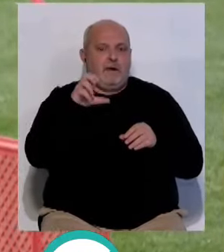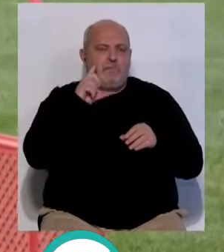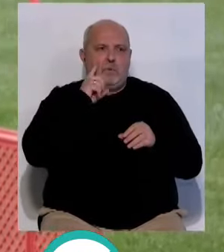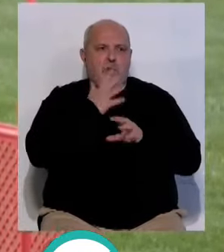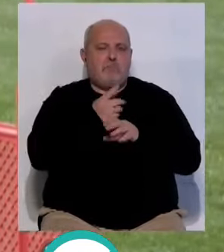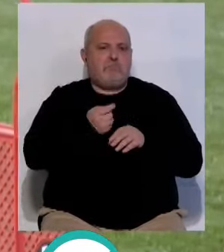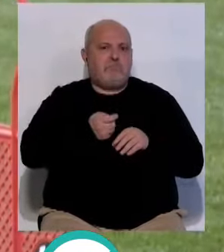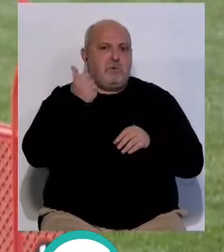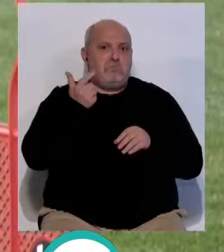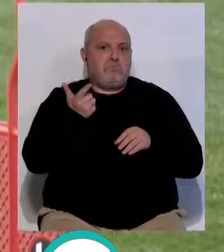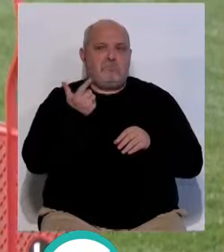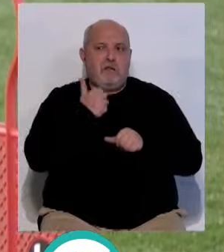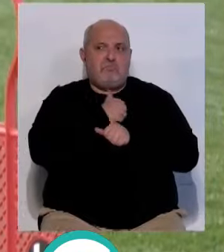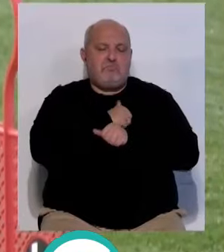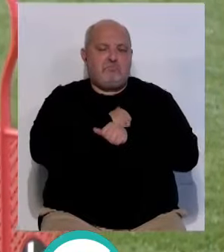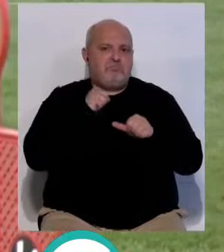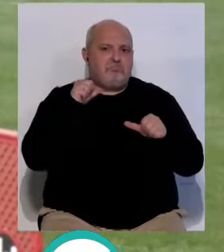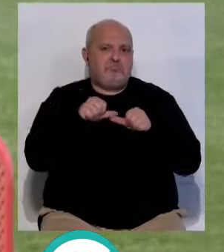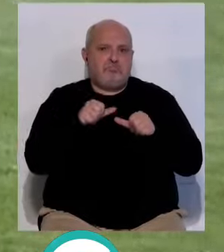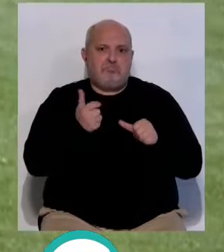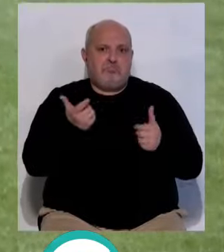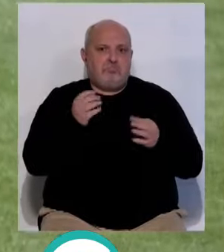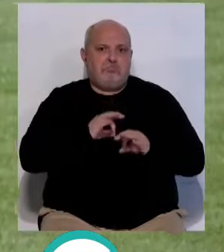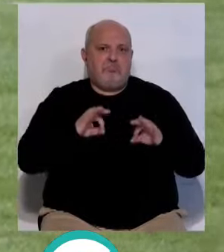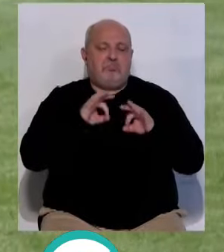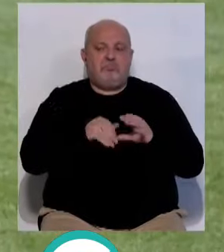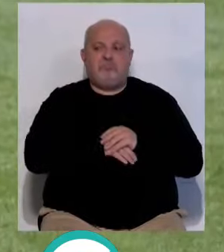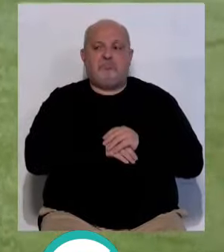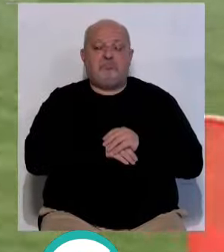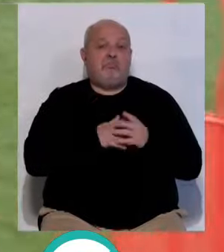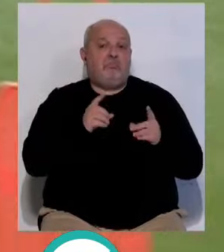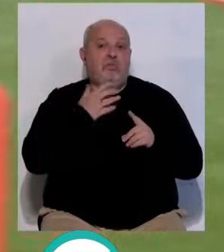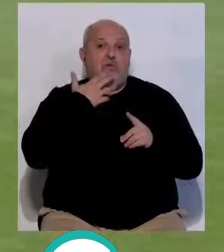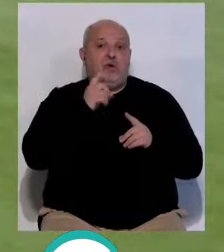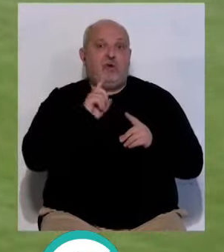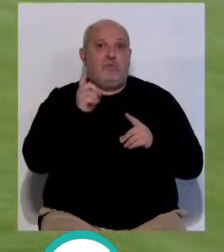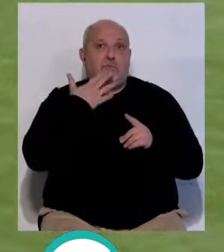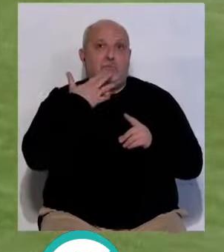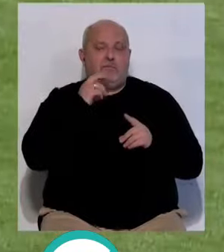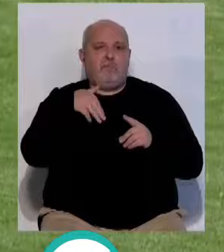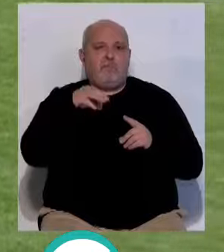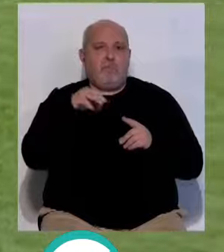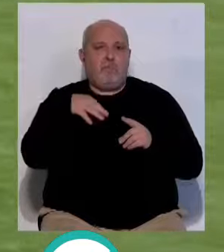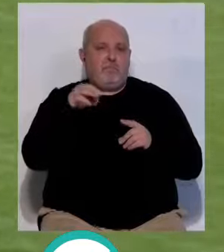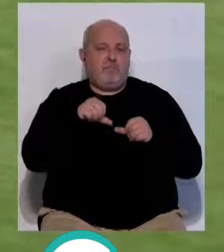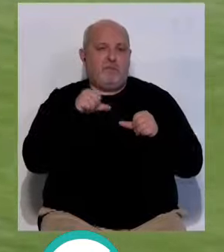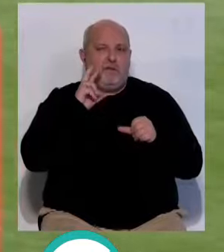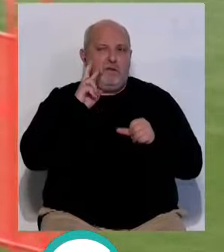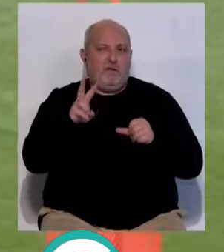muchísimo h y está está inédito no nos sorprende por ejemplo eh momo porque yo nunca lo he visto